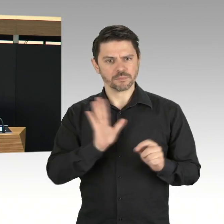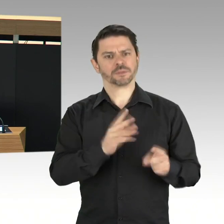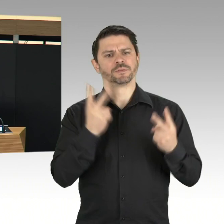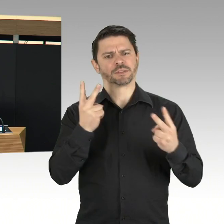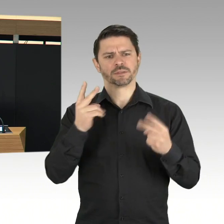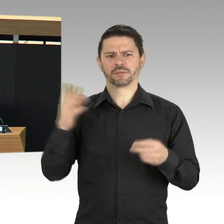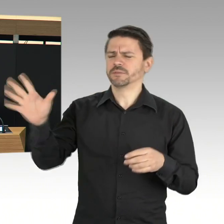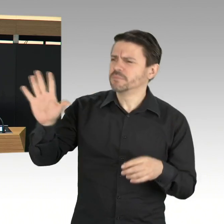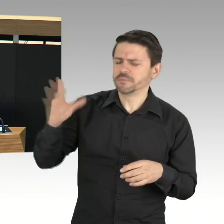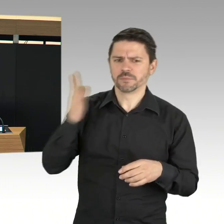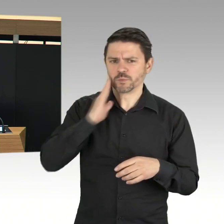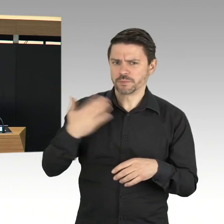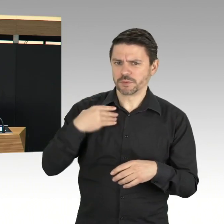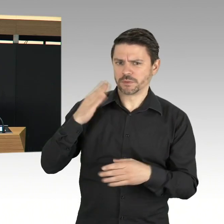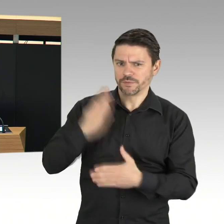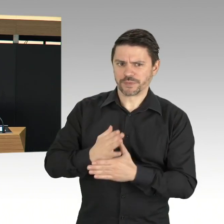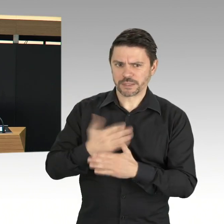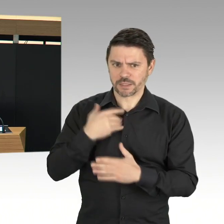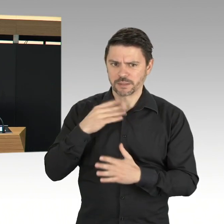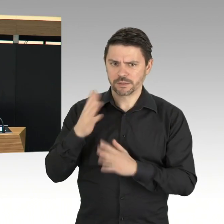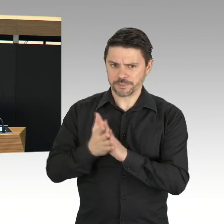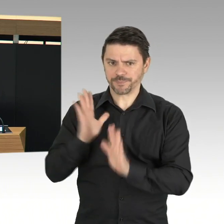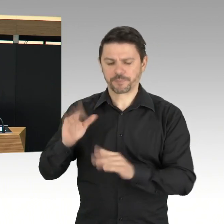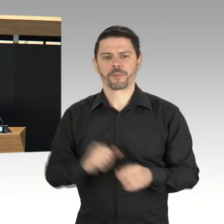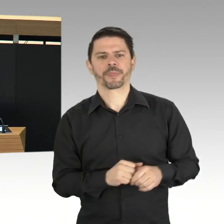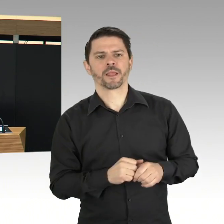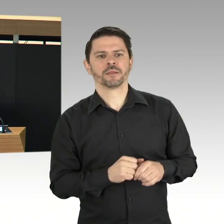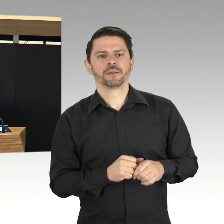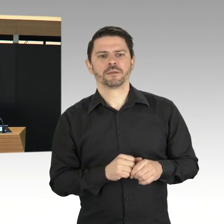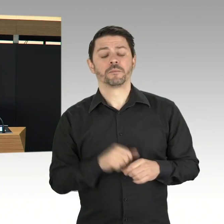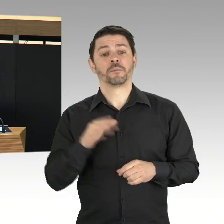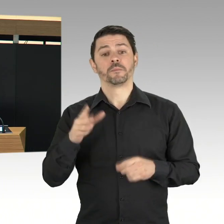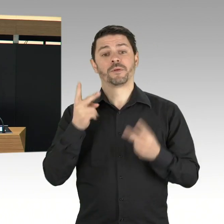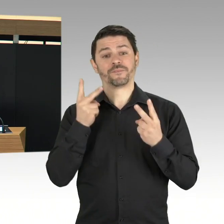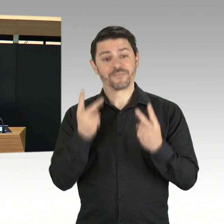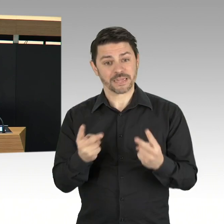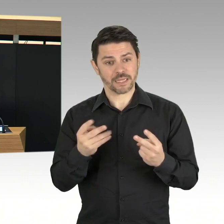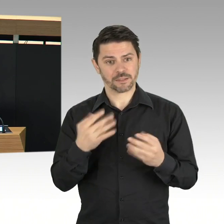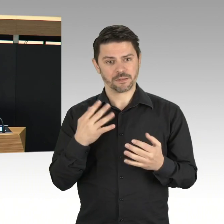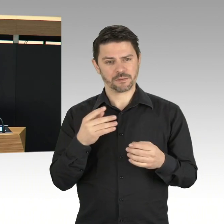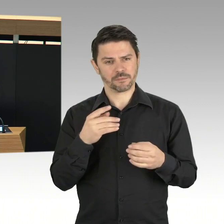Er wird über 1,5 Millionen Wohnungen betreffen, die vor dem 1. Januar 2014 bezugsfertig waren.